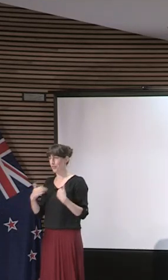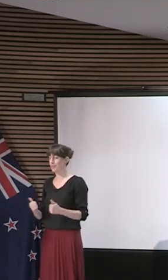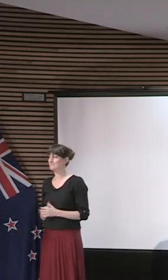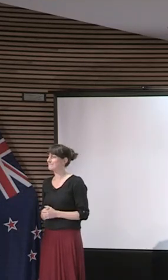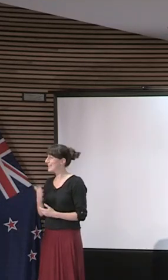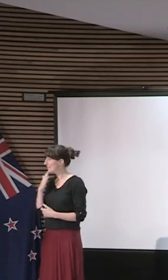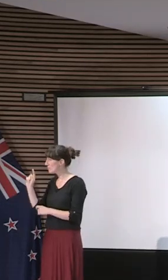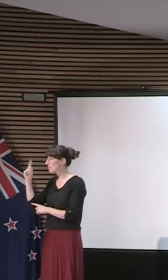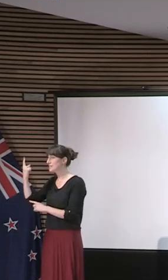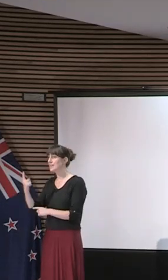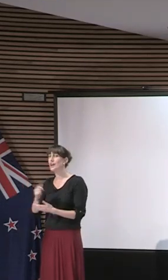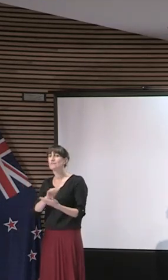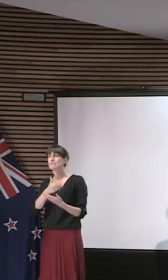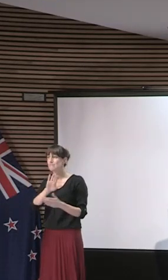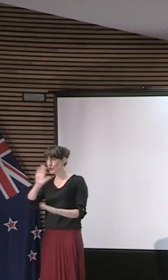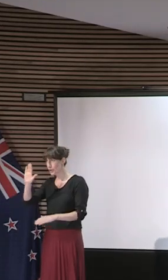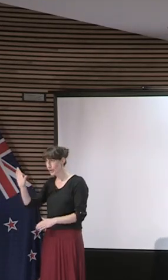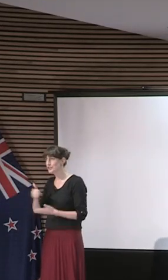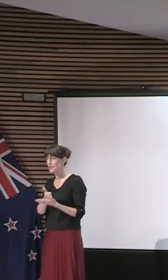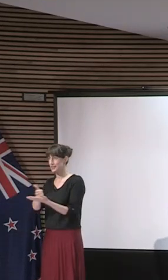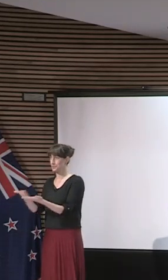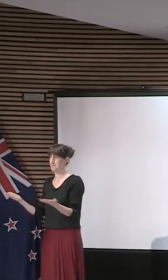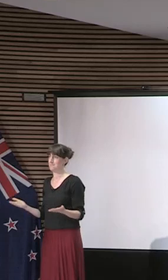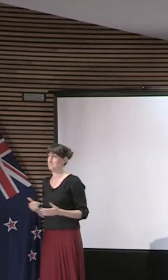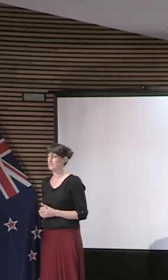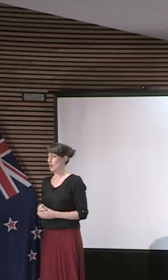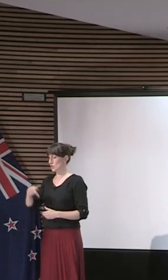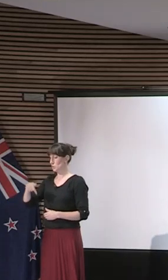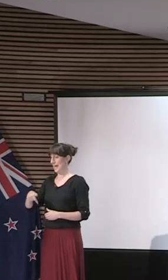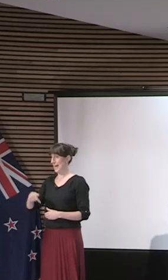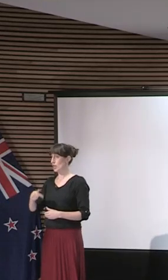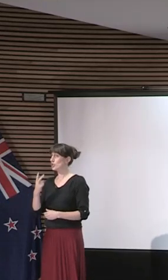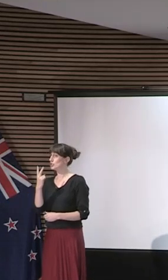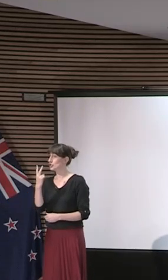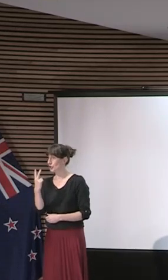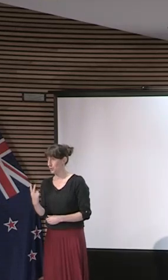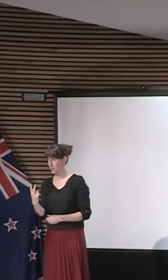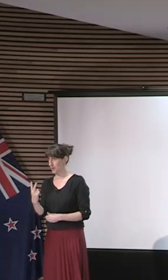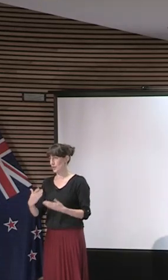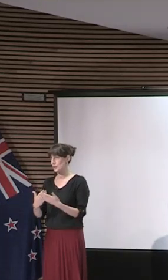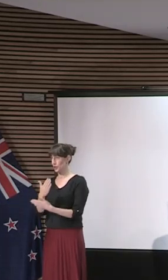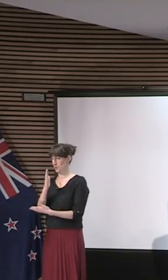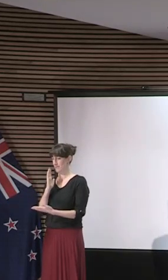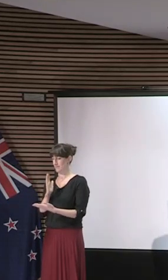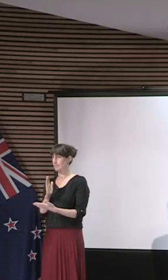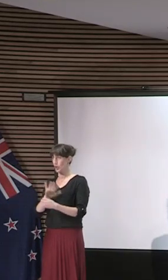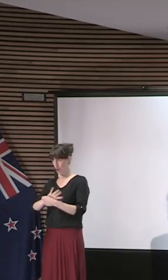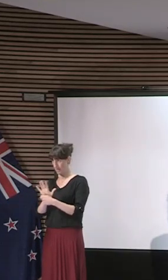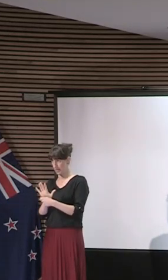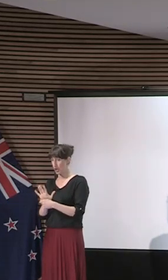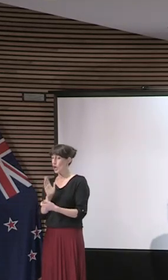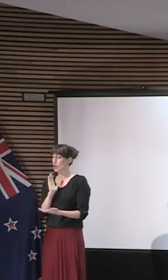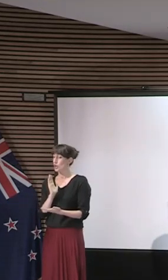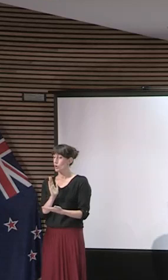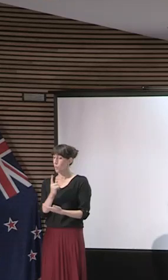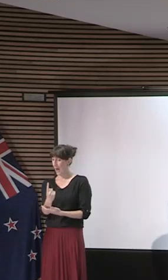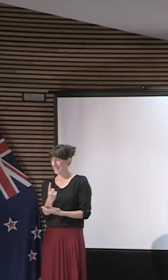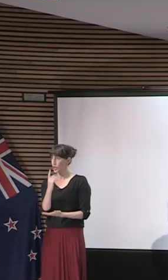te urupare ki a COVID-19. Ka